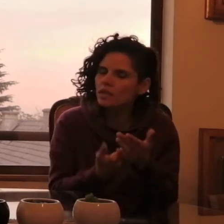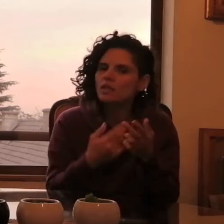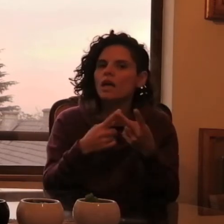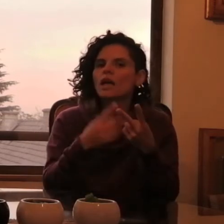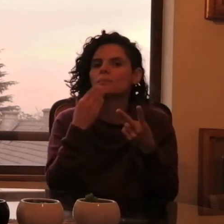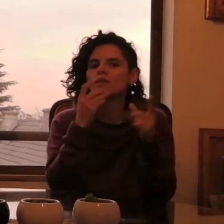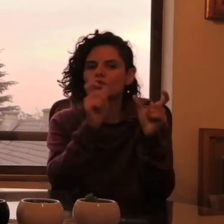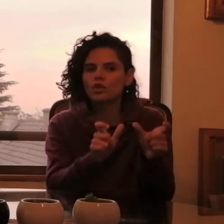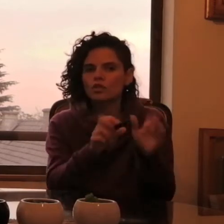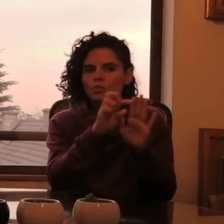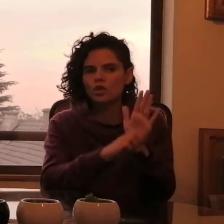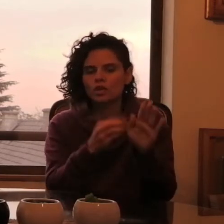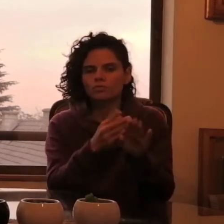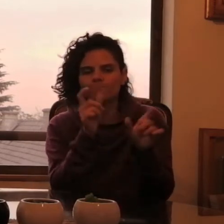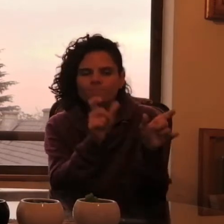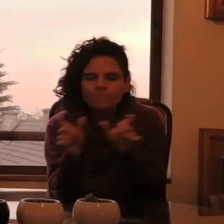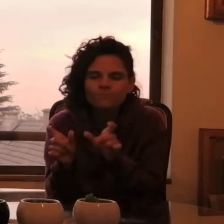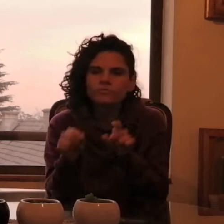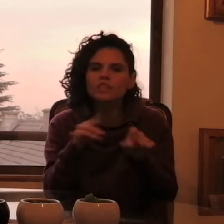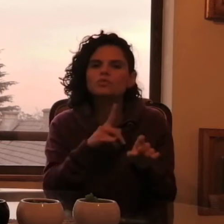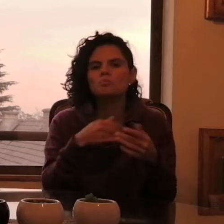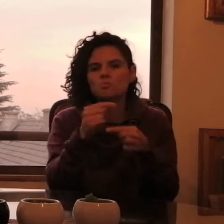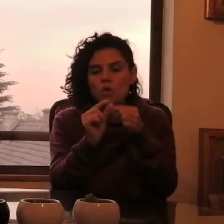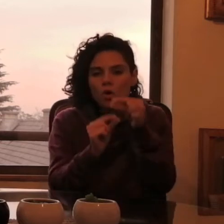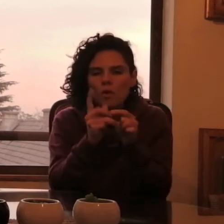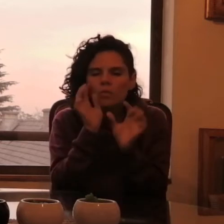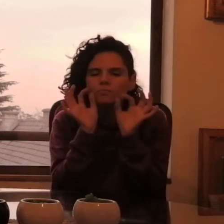proyectos entonces es en lo que me empecé a especializar